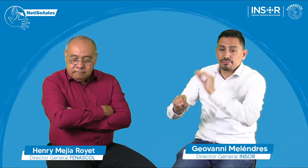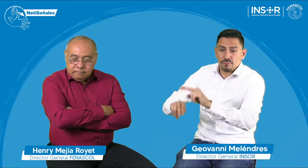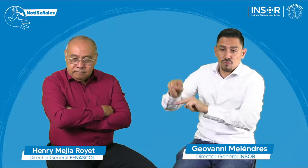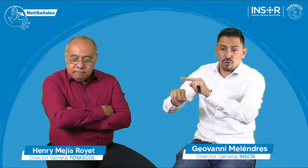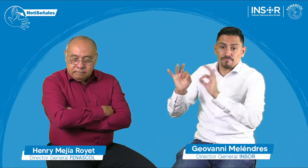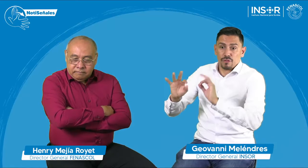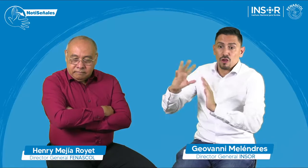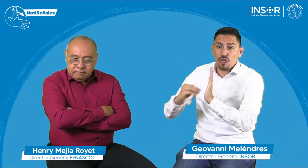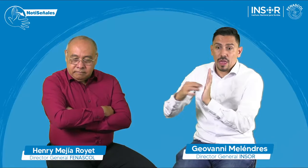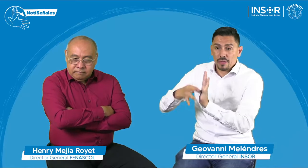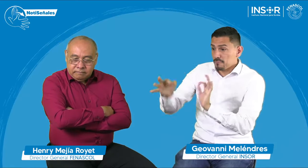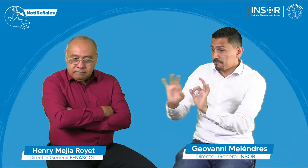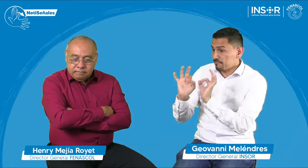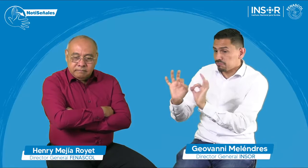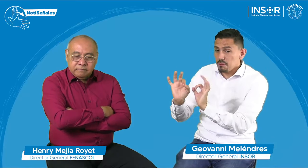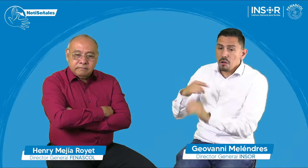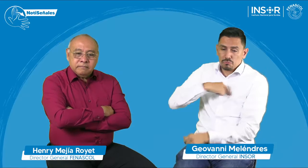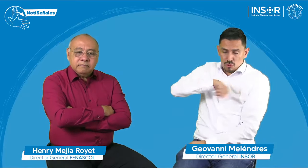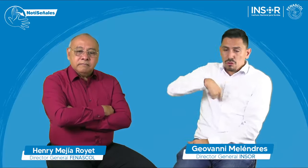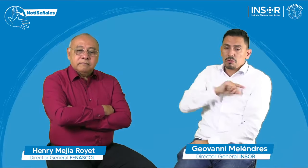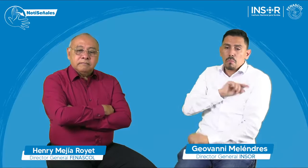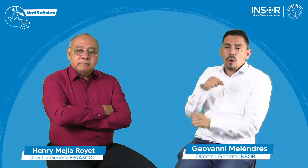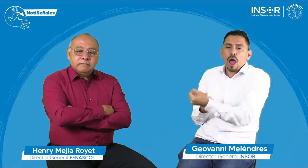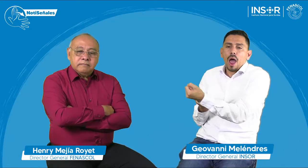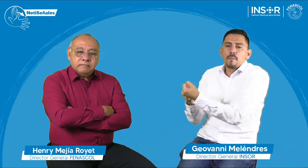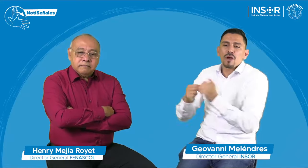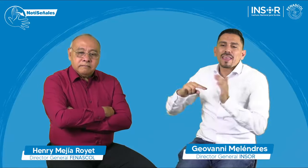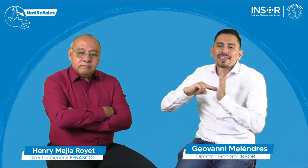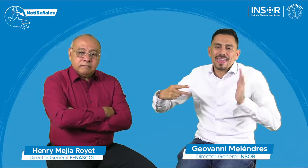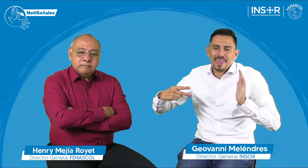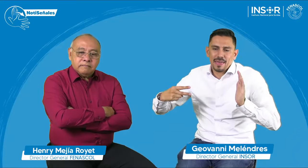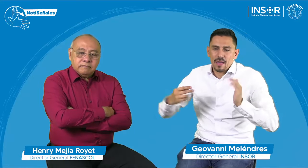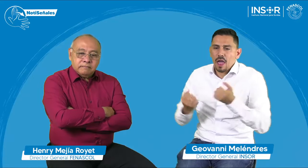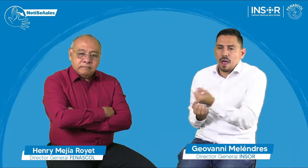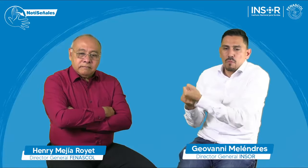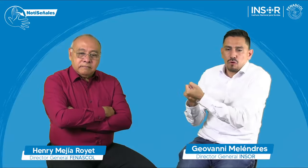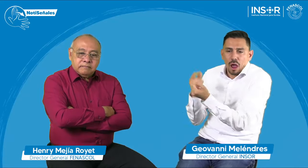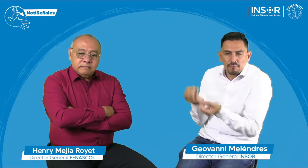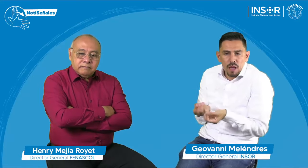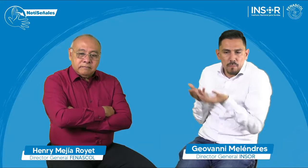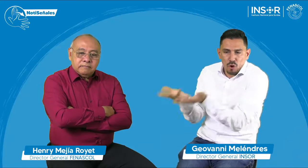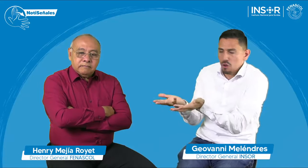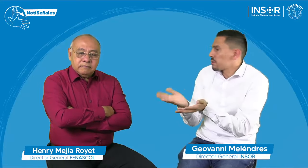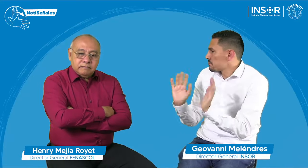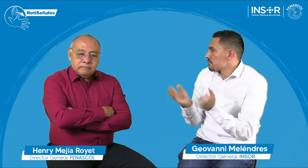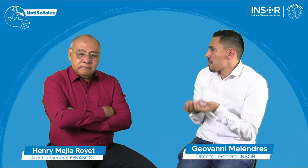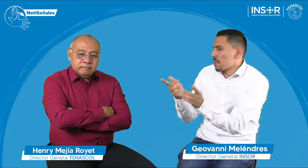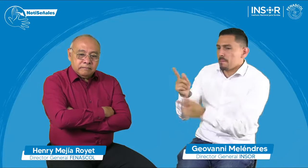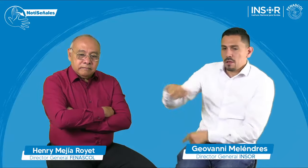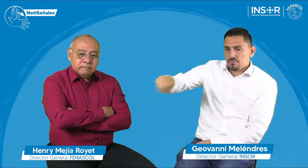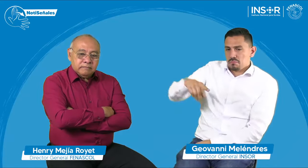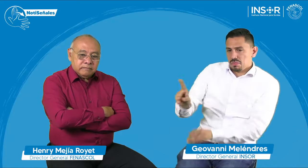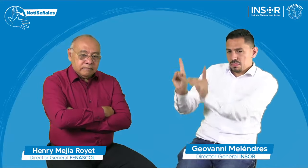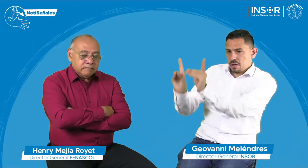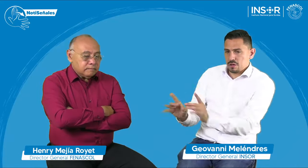ética. La sociedad civil eh tiene un código de ética y de